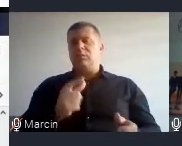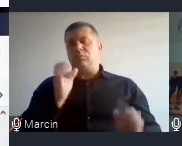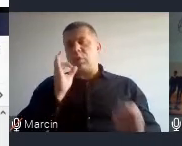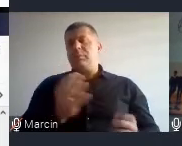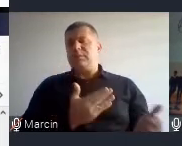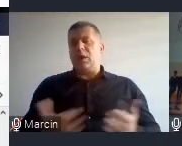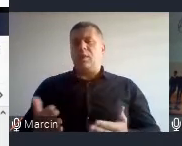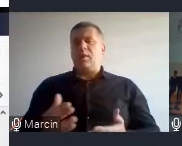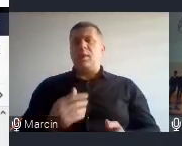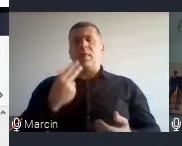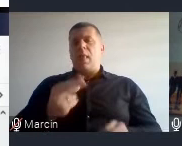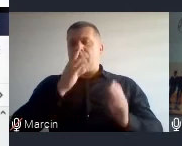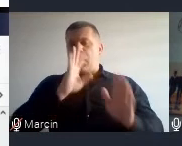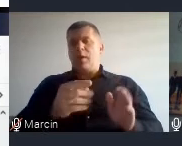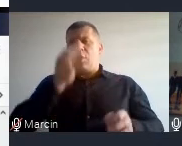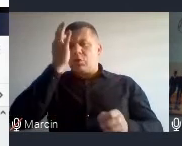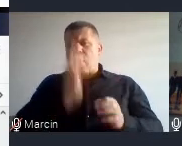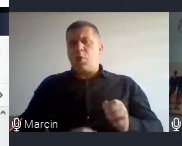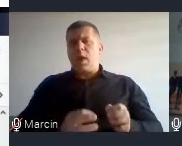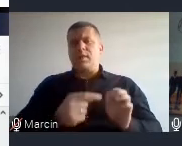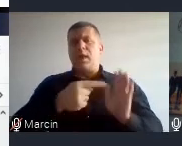Nie podawać konkretnej daty realizacji zamówienia.